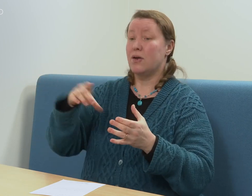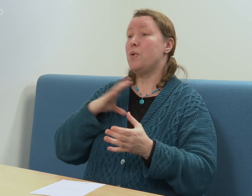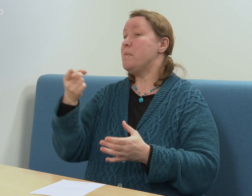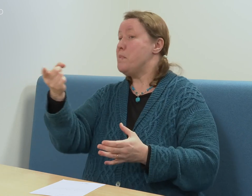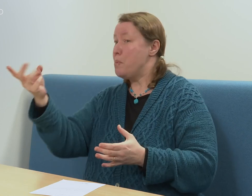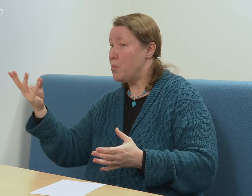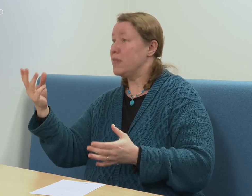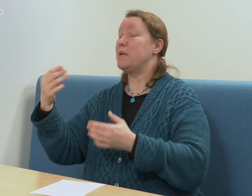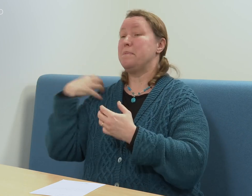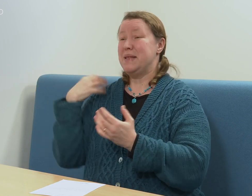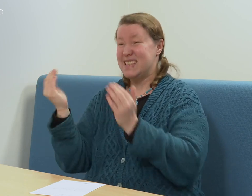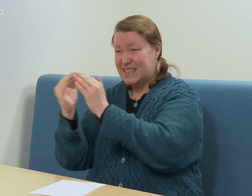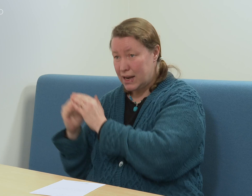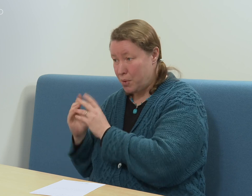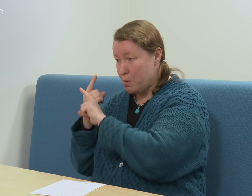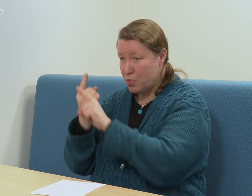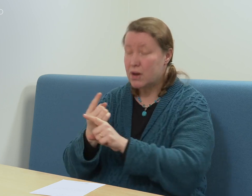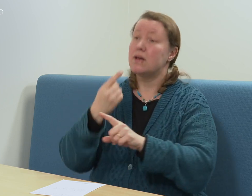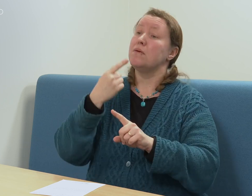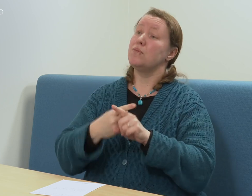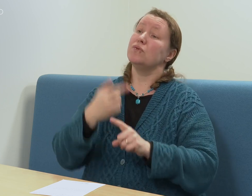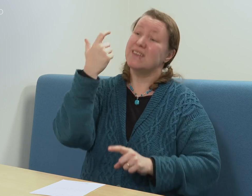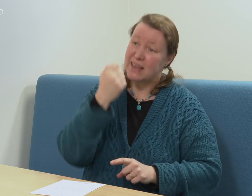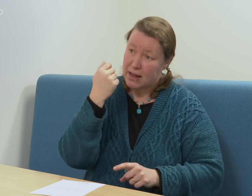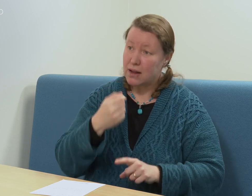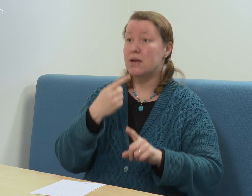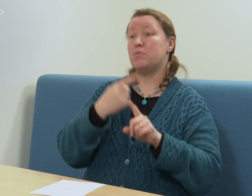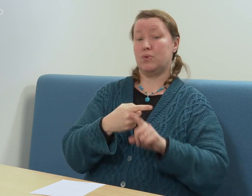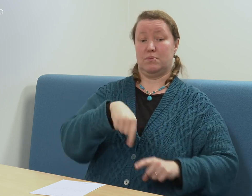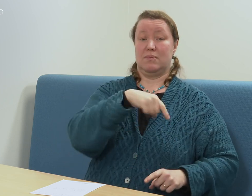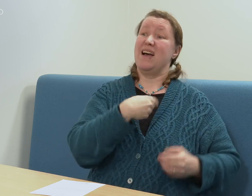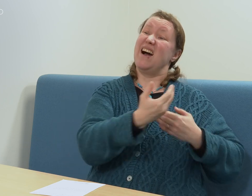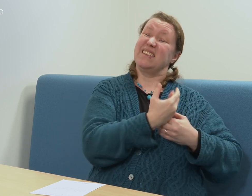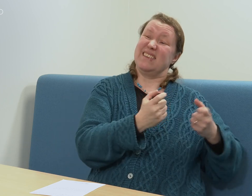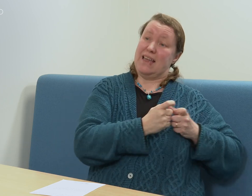joka kokoaa yhteen niin eri ministeriöiden, Kelan kuin asiakasjärjestöjen edustajat -